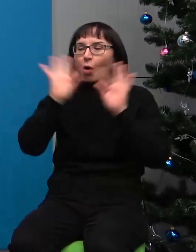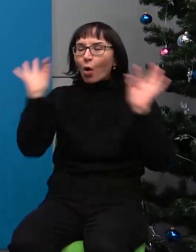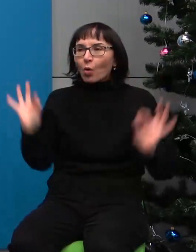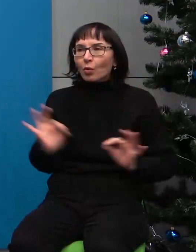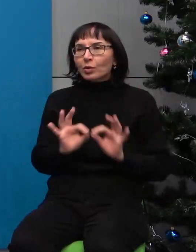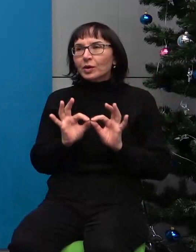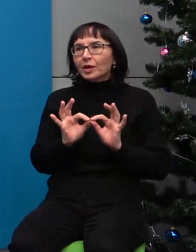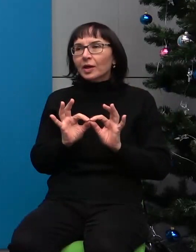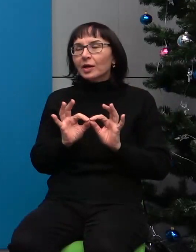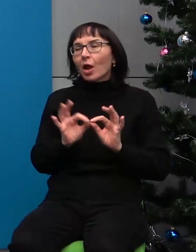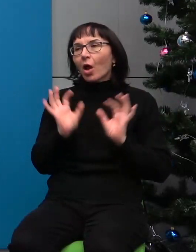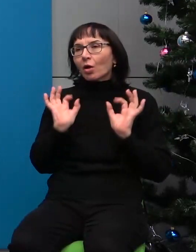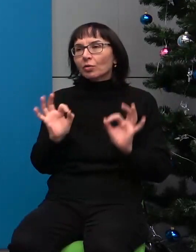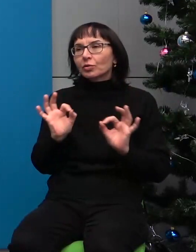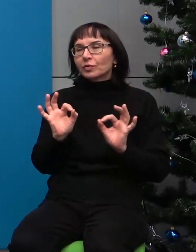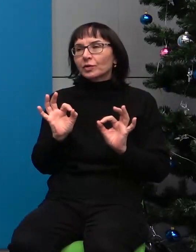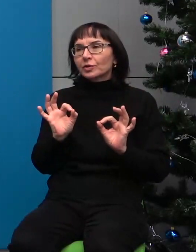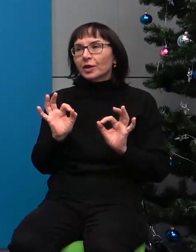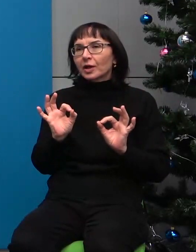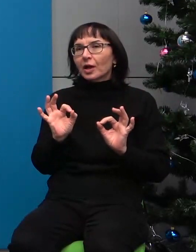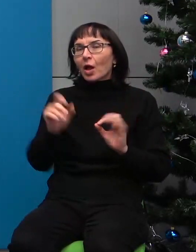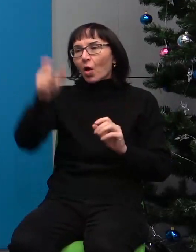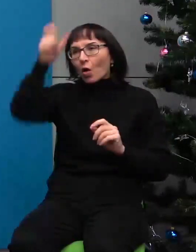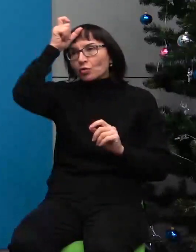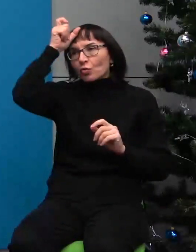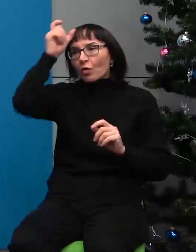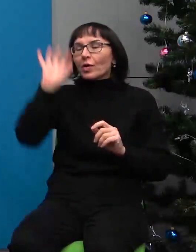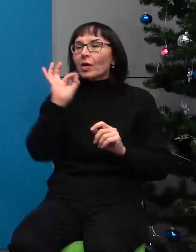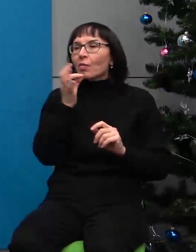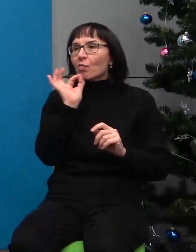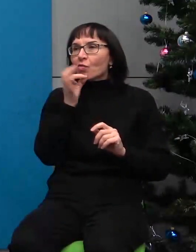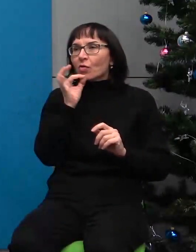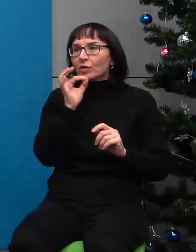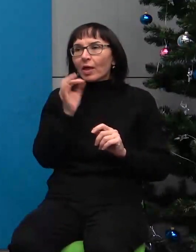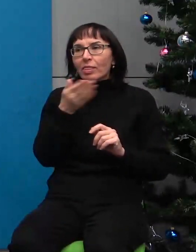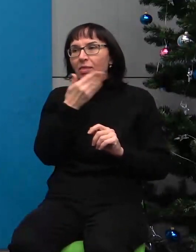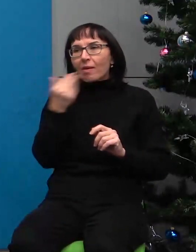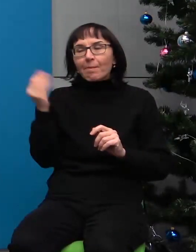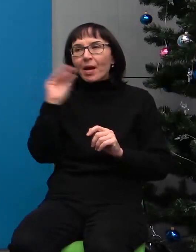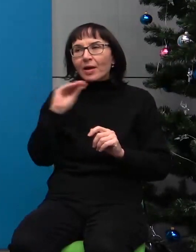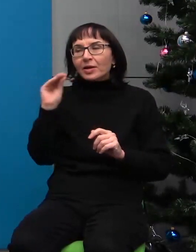natomiast chodzi mi o to, że jako człowiek młody, no bo chłopie umówmy się, nie masz jeszcze czterdziestki, to jesteś młody,